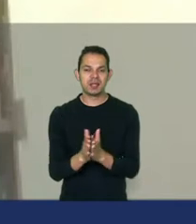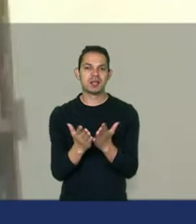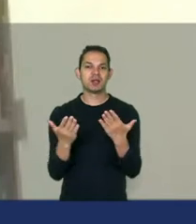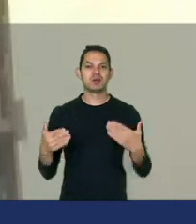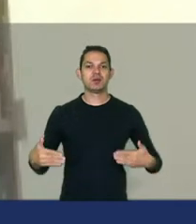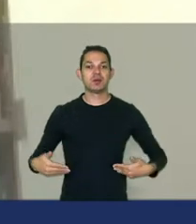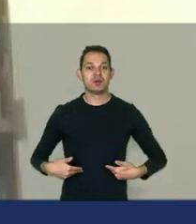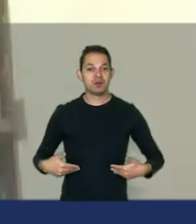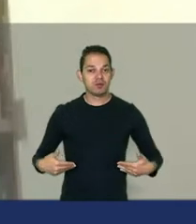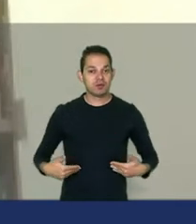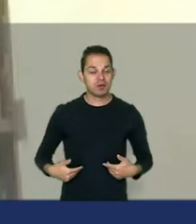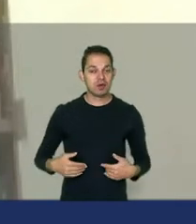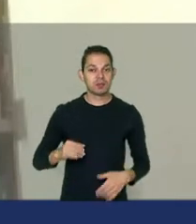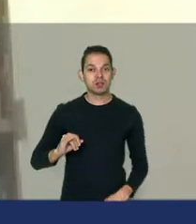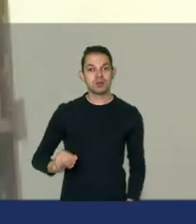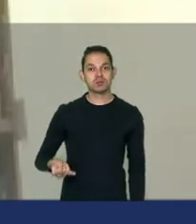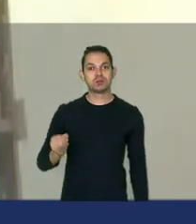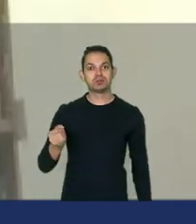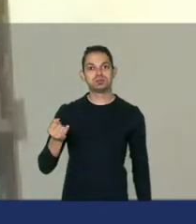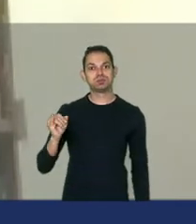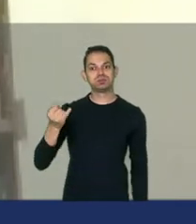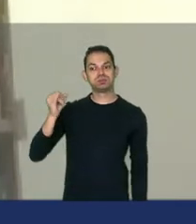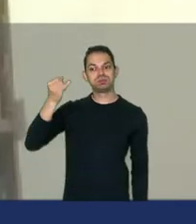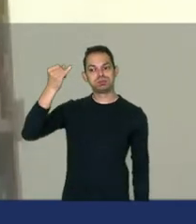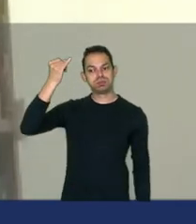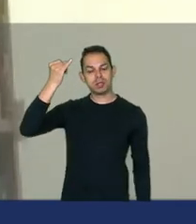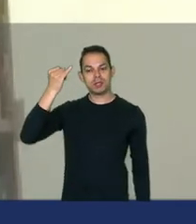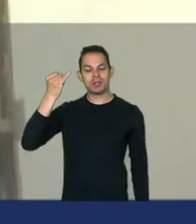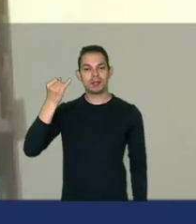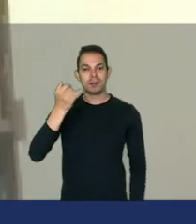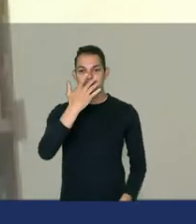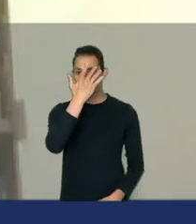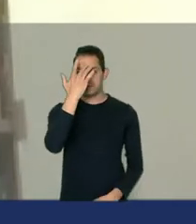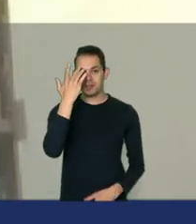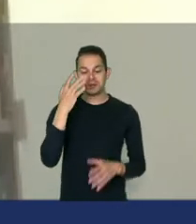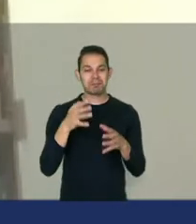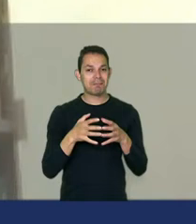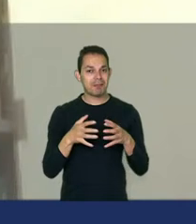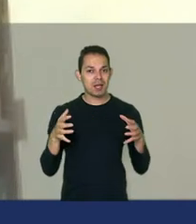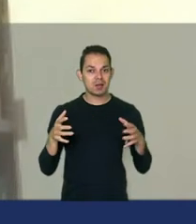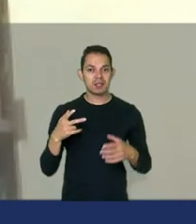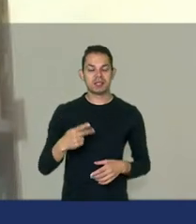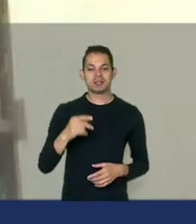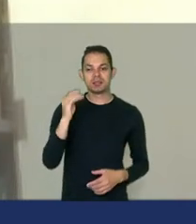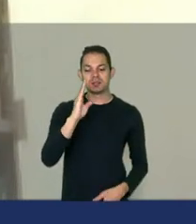UMA INFLAÇÃO QUE PARA ESSA GRANDE MAIORIA DE BRASILEIROS, ELA É UMA INFLAÇÃO DOBRADA,